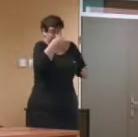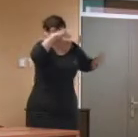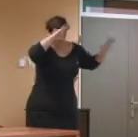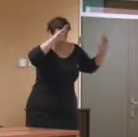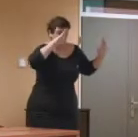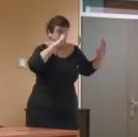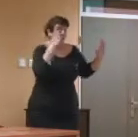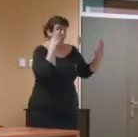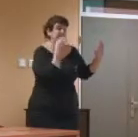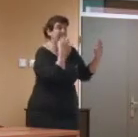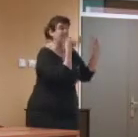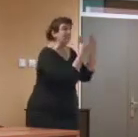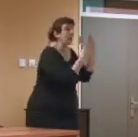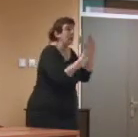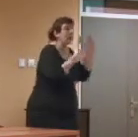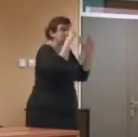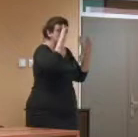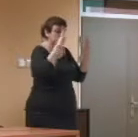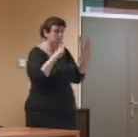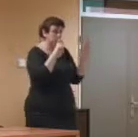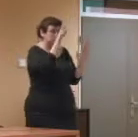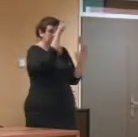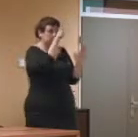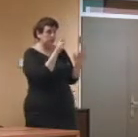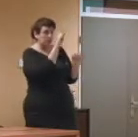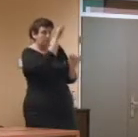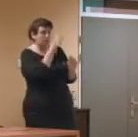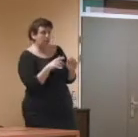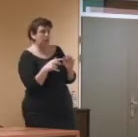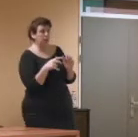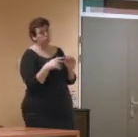no se sabía nada más. Aparecen muchos implicados, y ahí están crónicas de